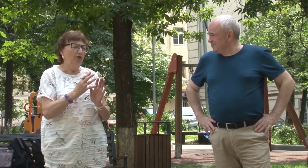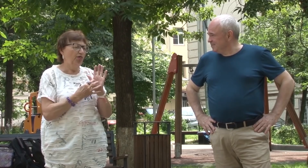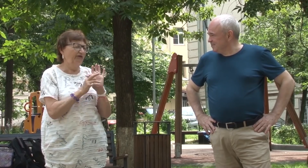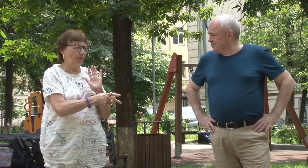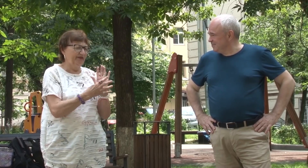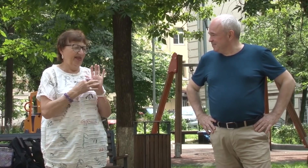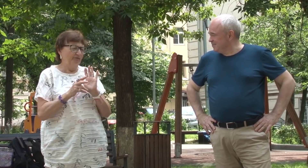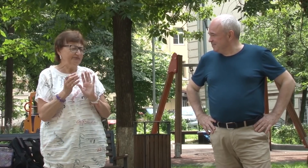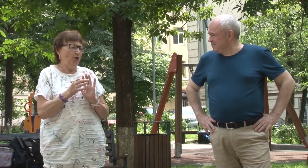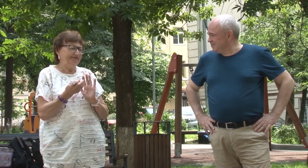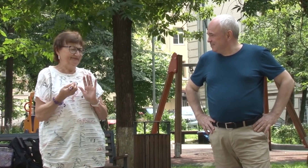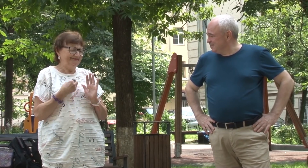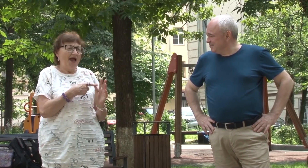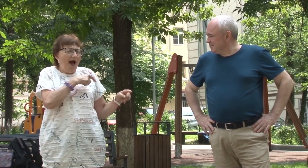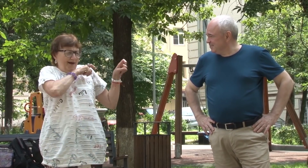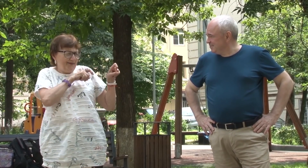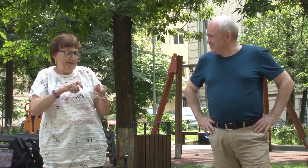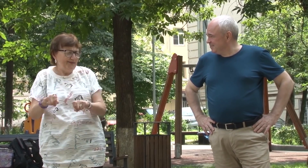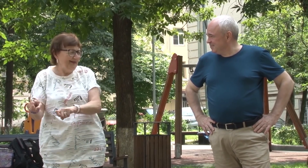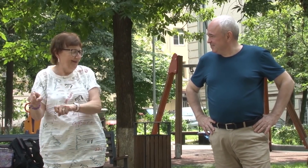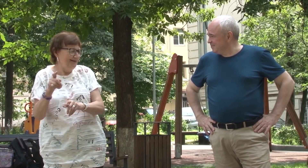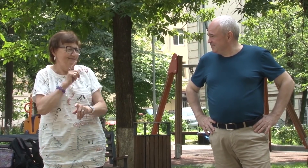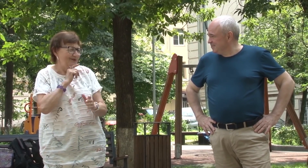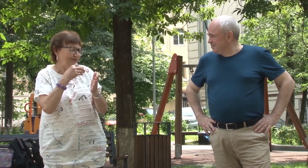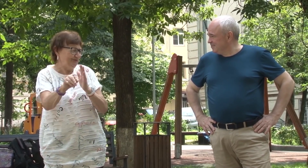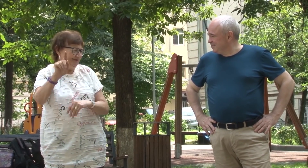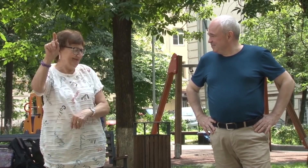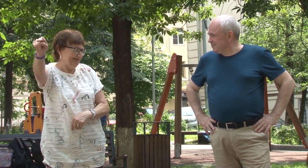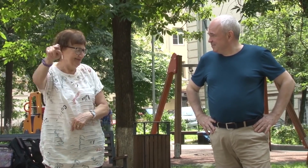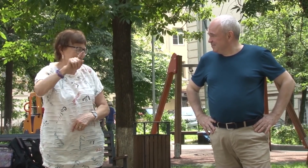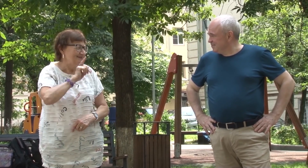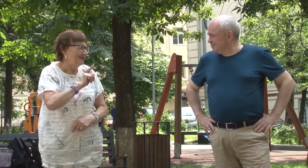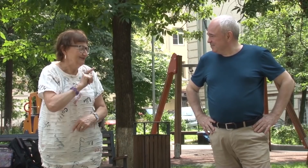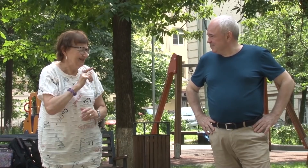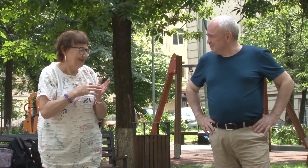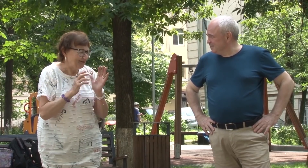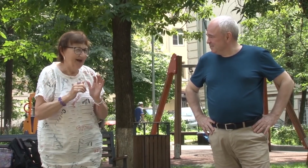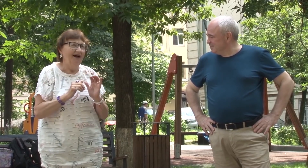Мама давала 20 копеек, и я бежала покупать мороженое.